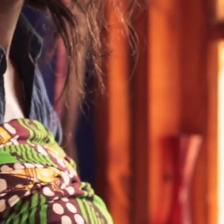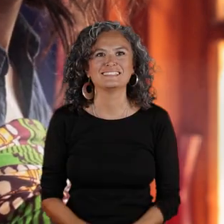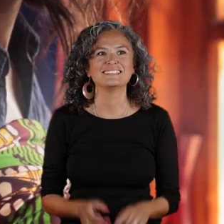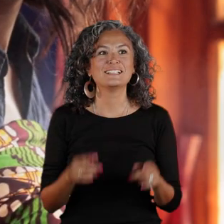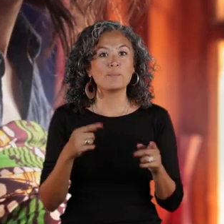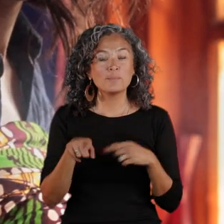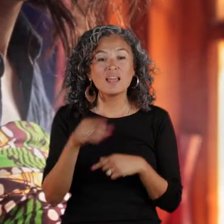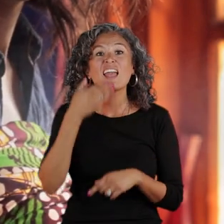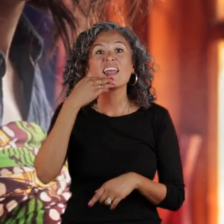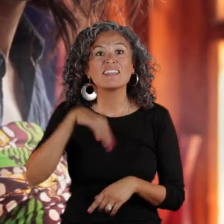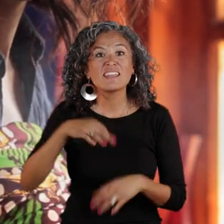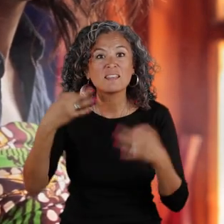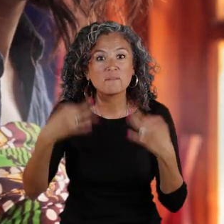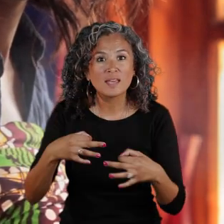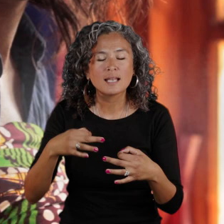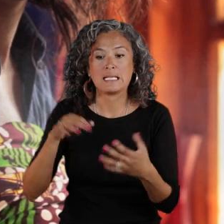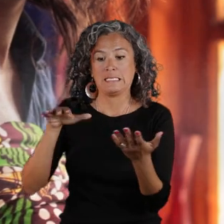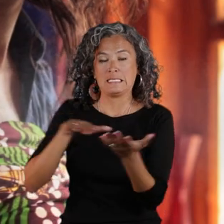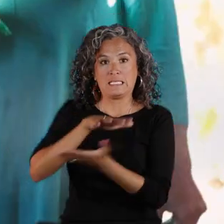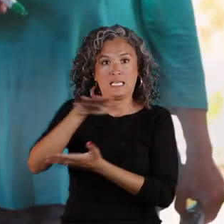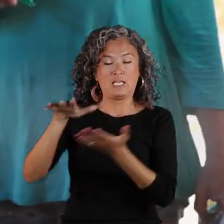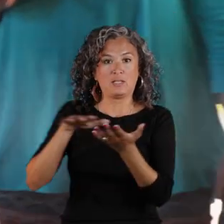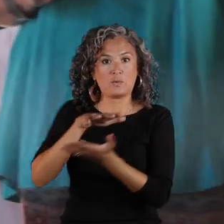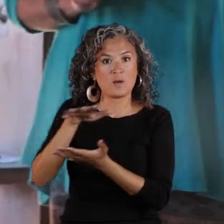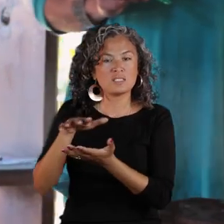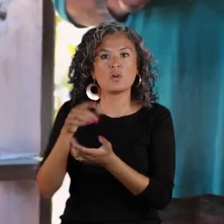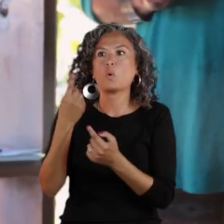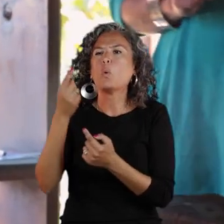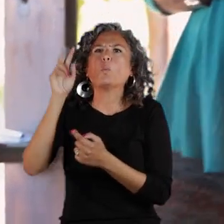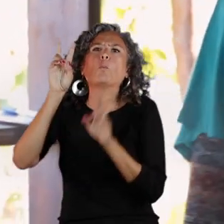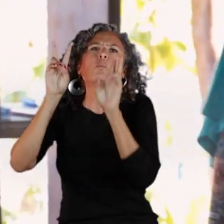Hay que entender bien que en el primer caso (violencia cruzada) es el tema que